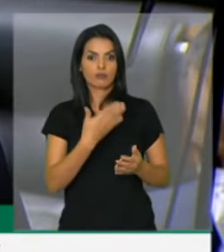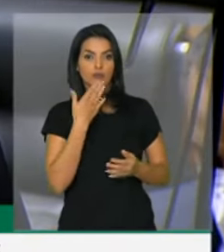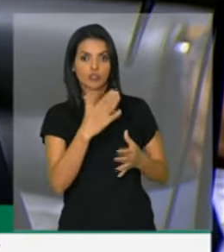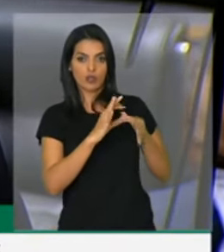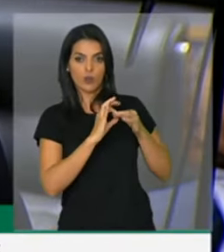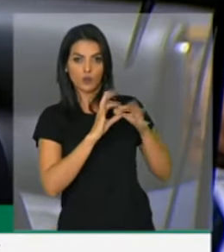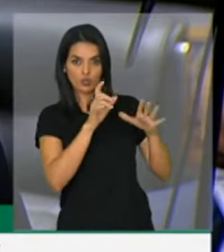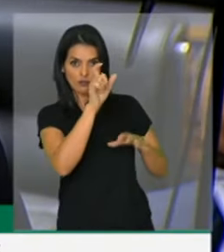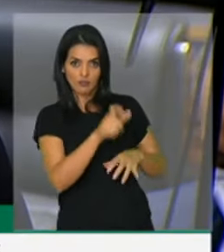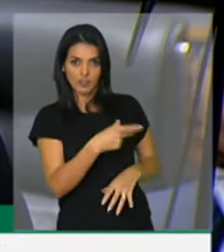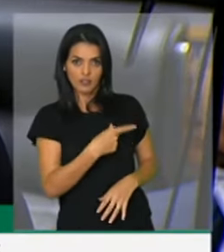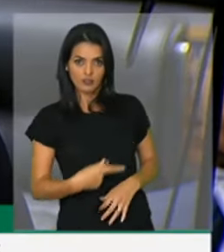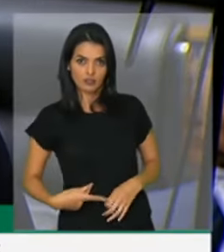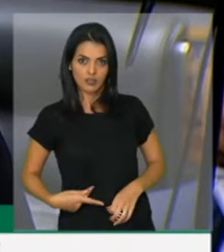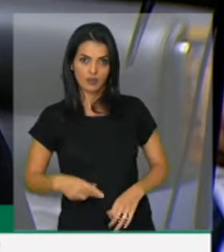MOMENTO ADEQUADO, O DEPUTADO